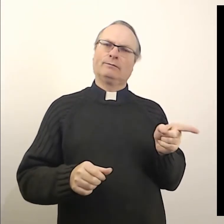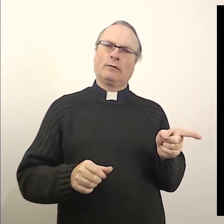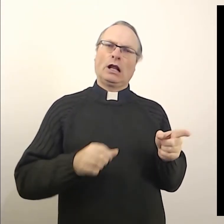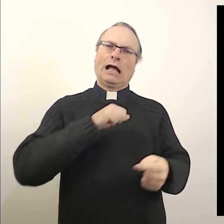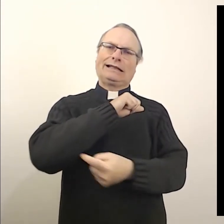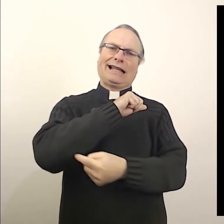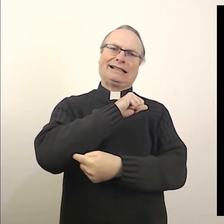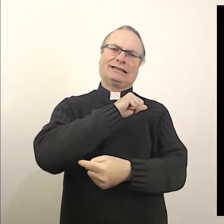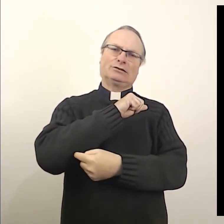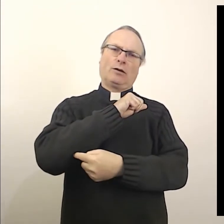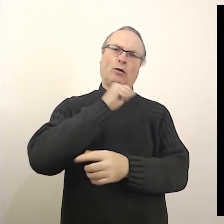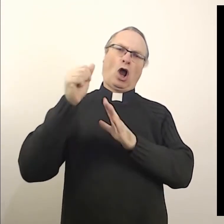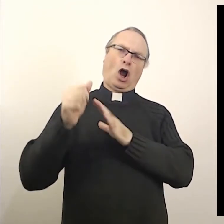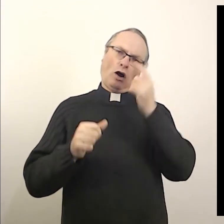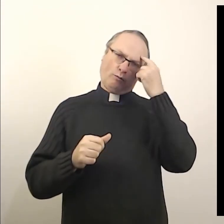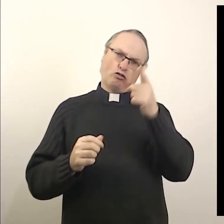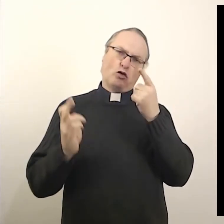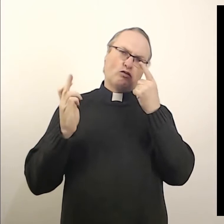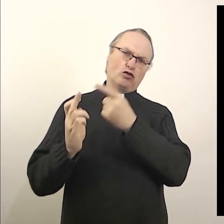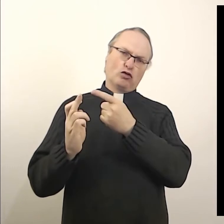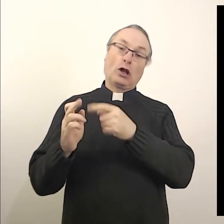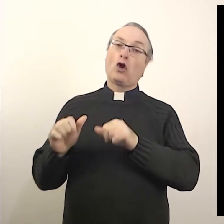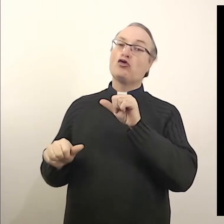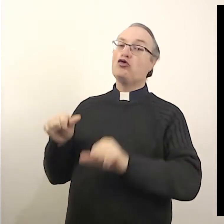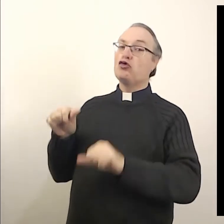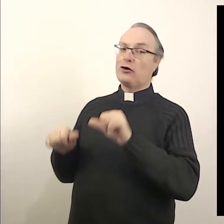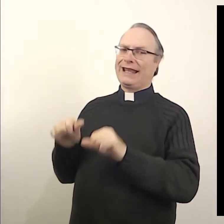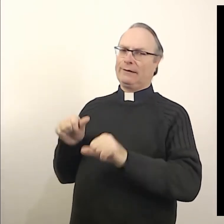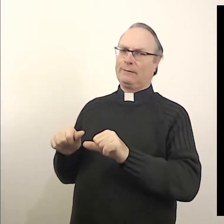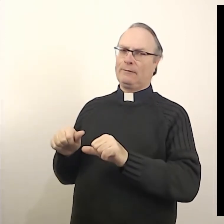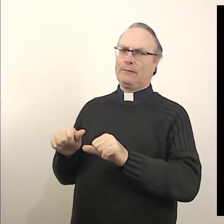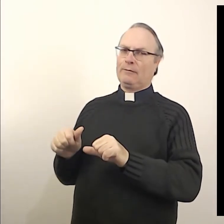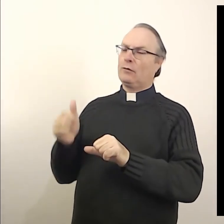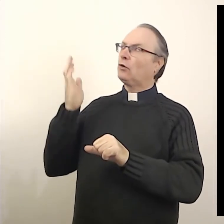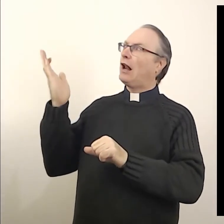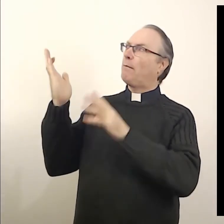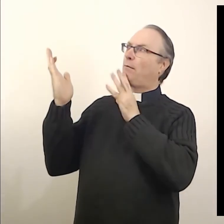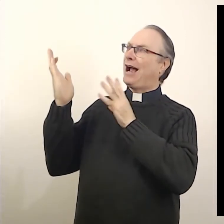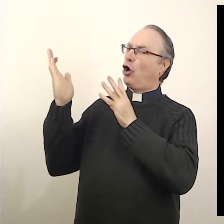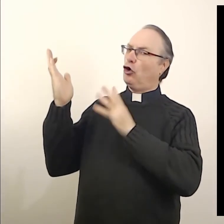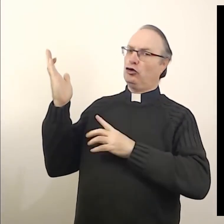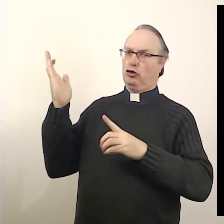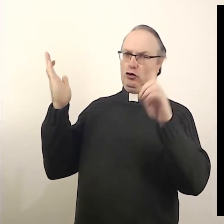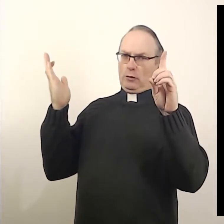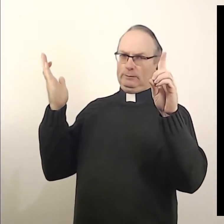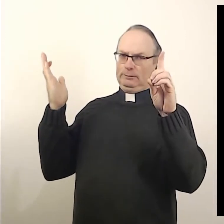La tentation a pour but de douter la Parole de Dieu.